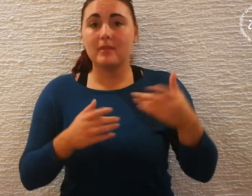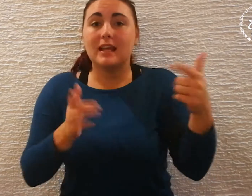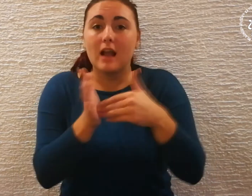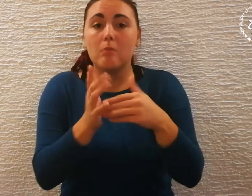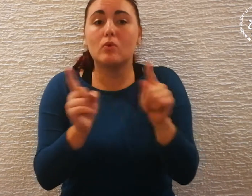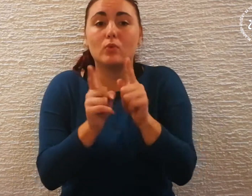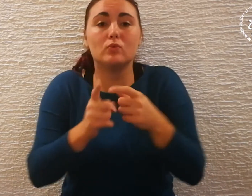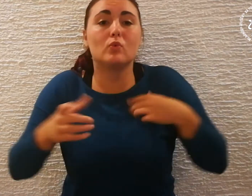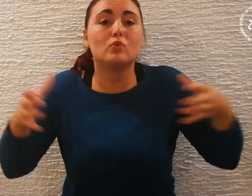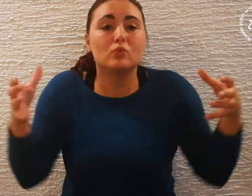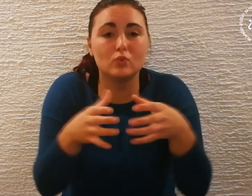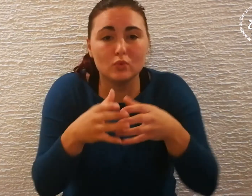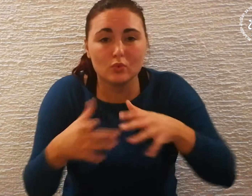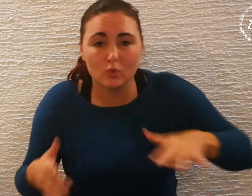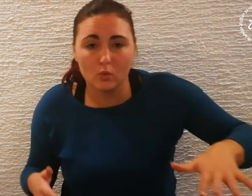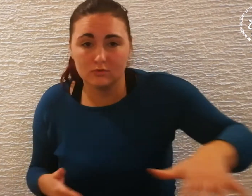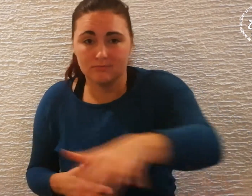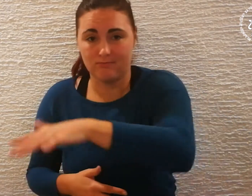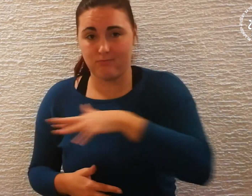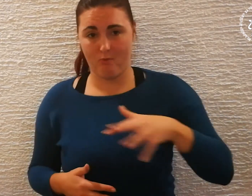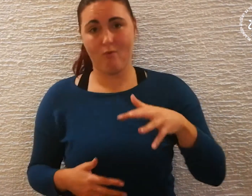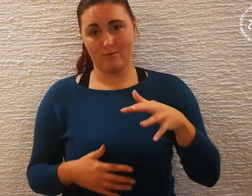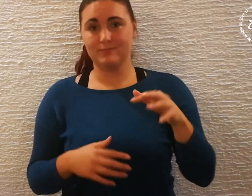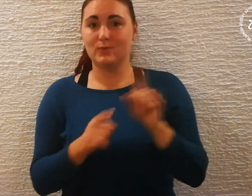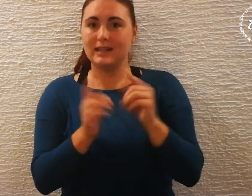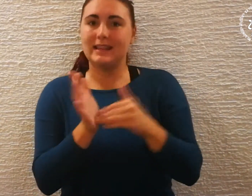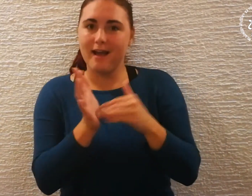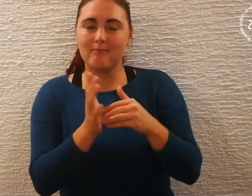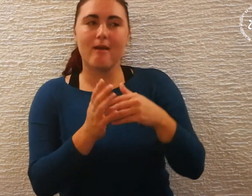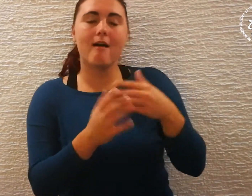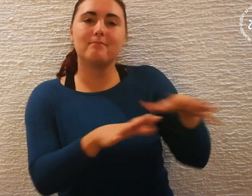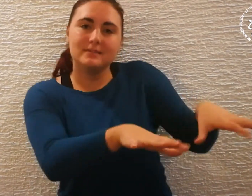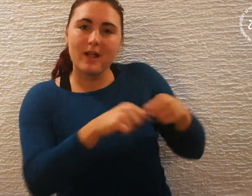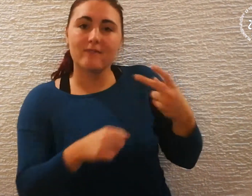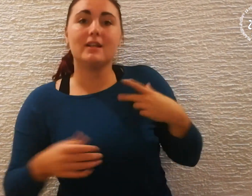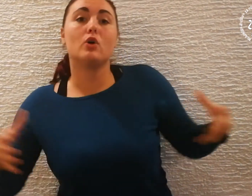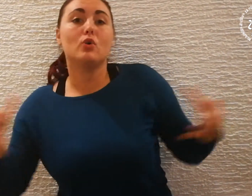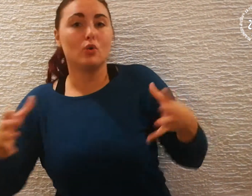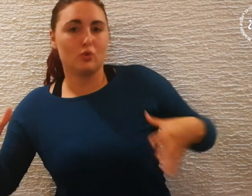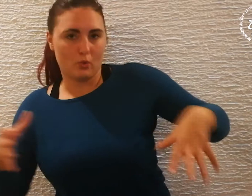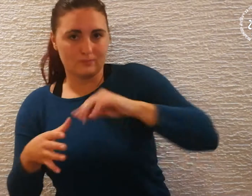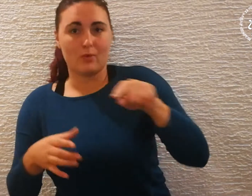Rabijo tudi družbo, kar pomeni, da je potrebno jih tudi sprejeti v našo družbo.